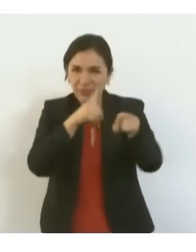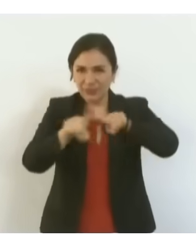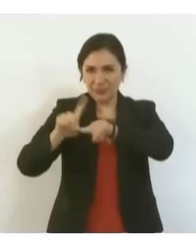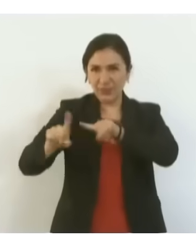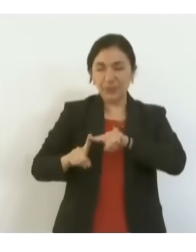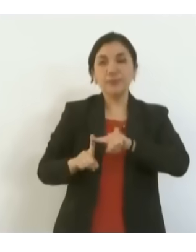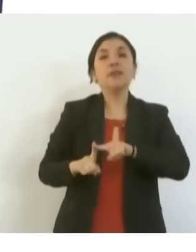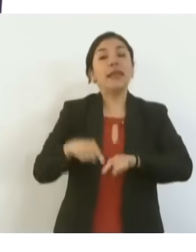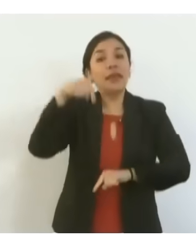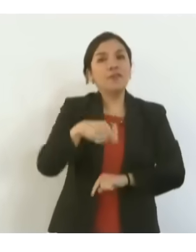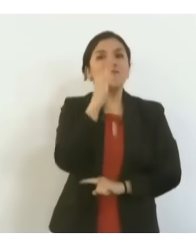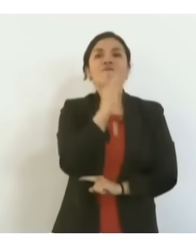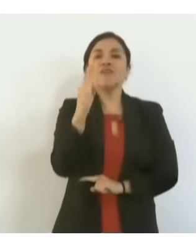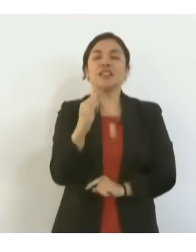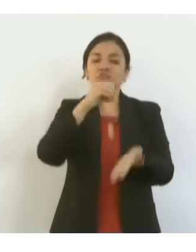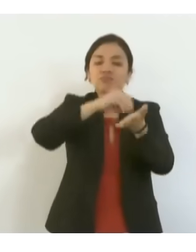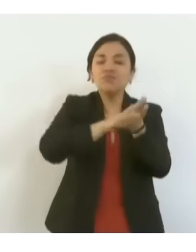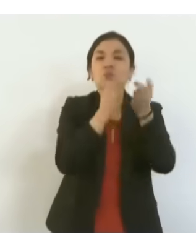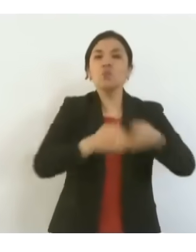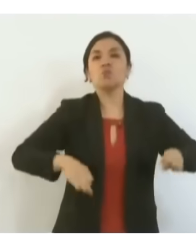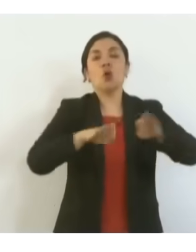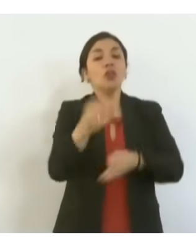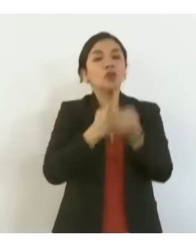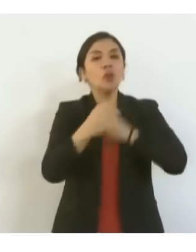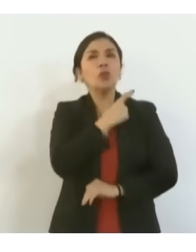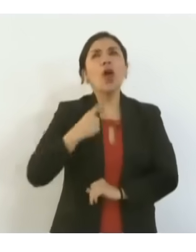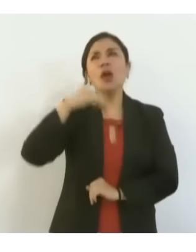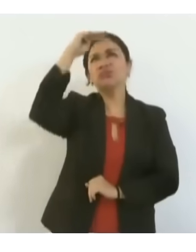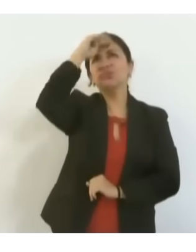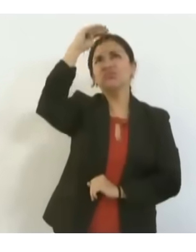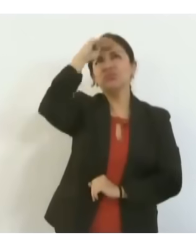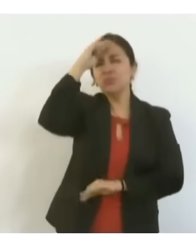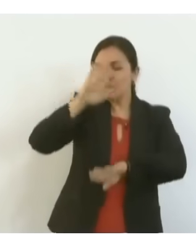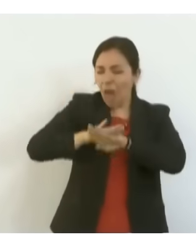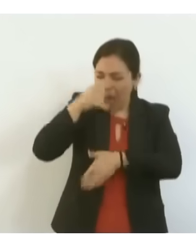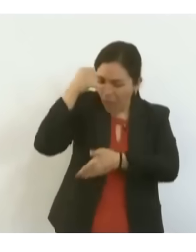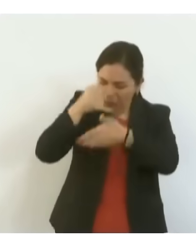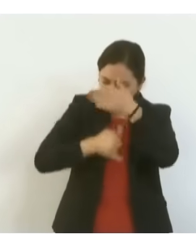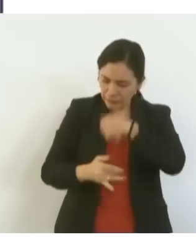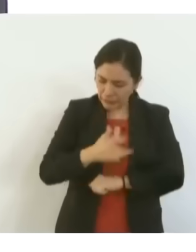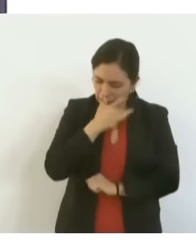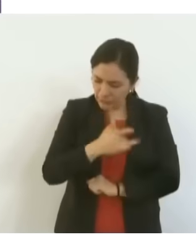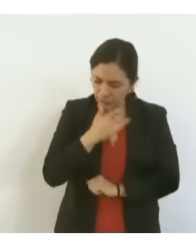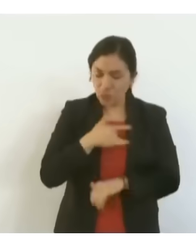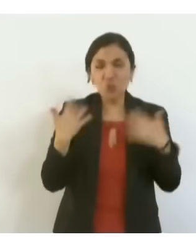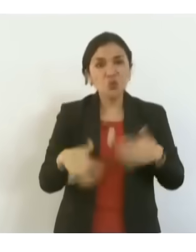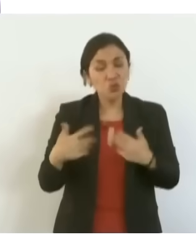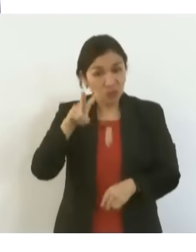es una fecha importante que nos convoca a pensar eh de manera profunda sobre la responsabilidad